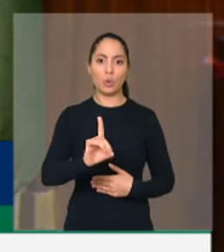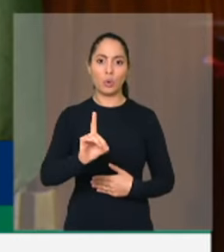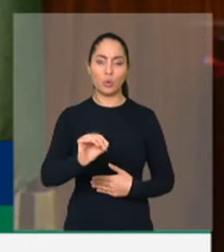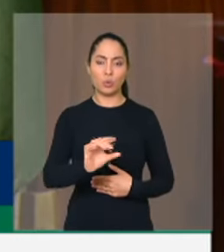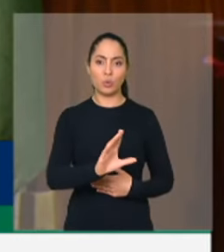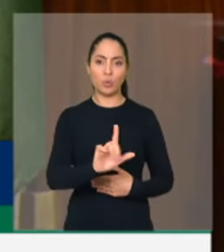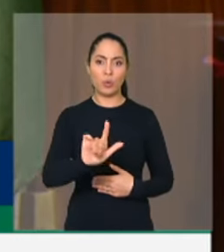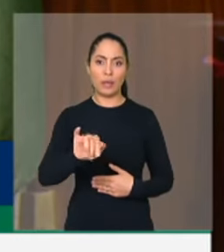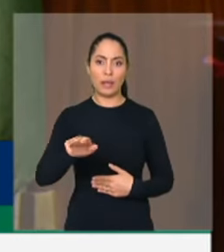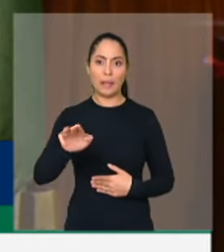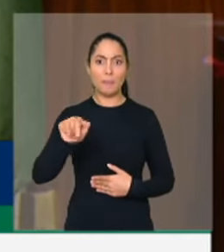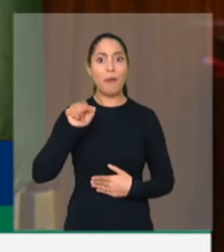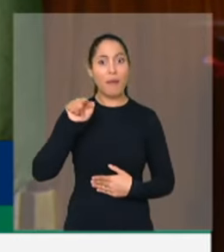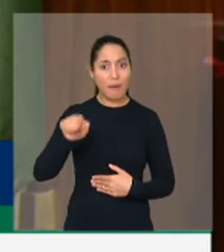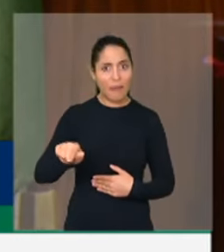LÍDER DA NOSSA BANCADA NA ASSEMBLEIA NACIONAL